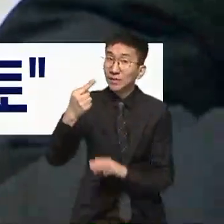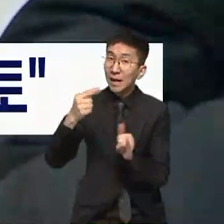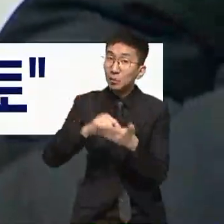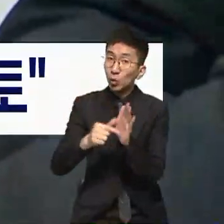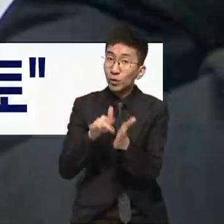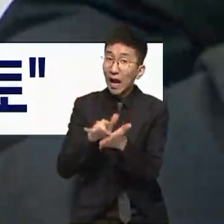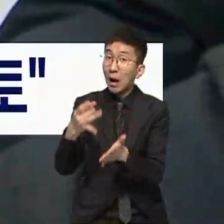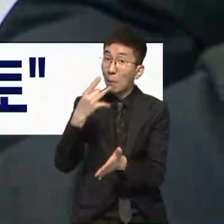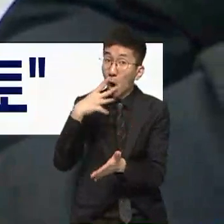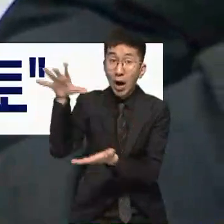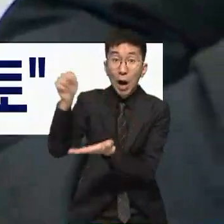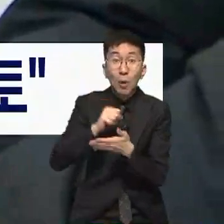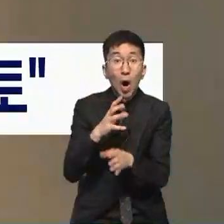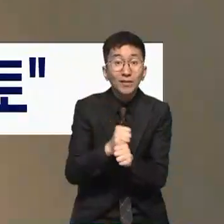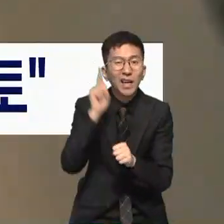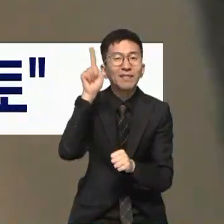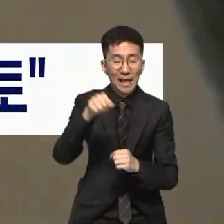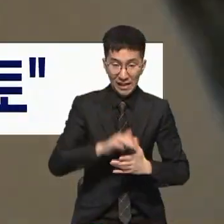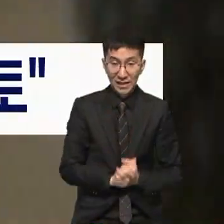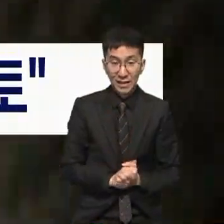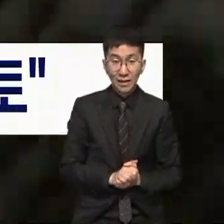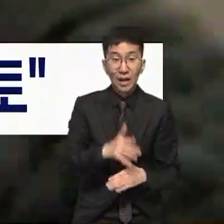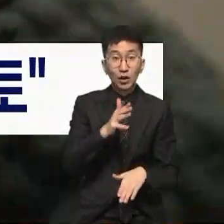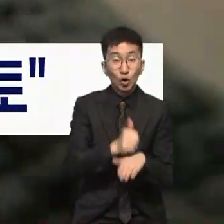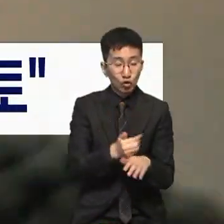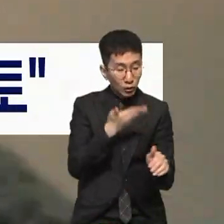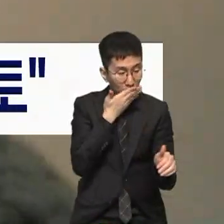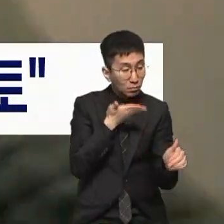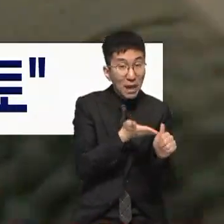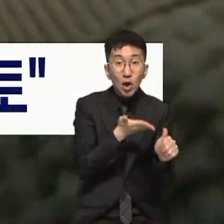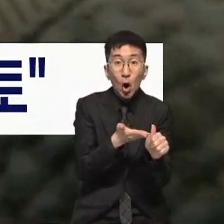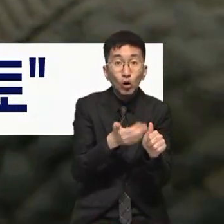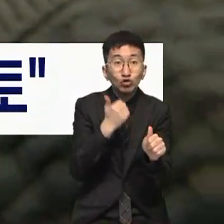들어오는데 정부는 투약 범위를 50세 이상으로 넓히는 방안을 검토하고